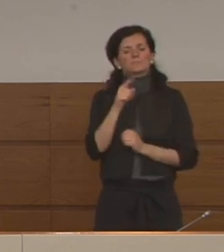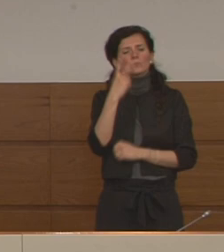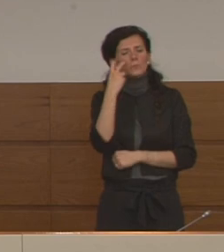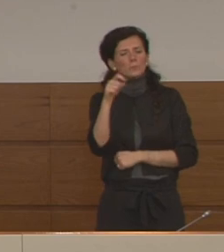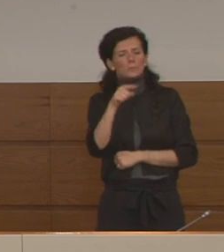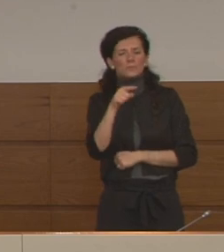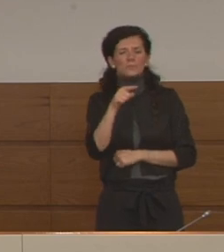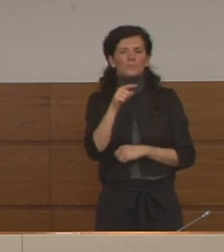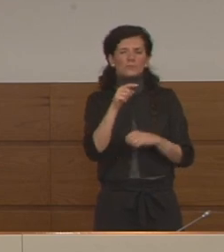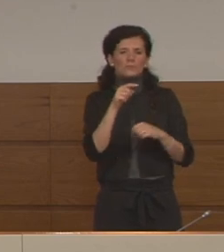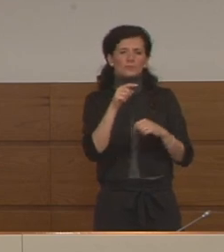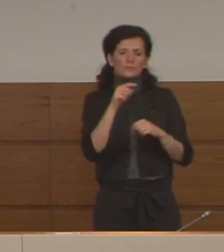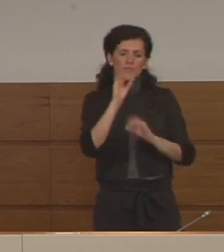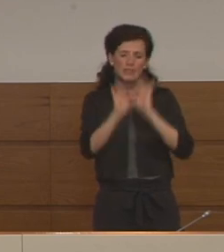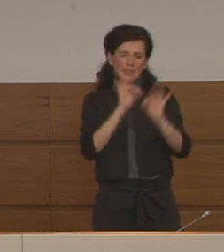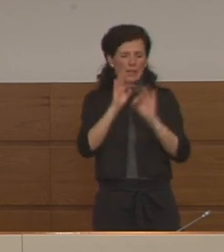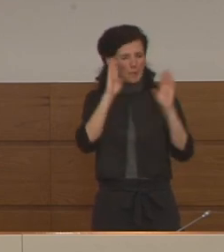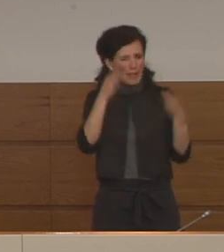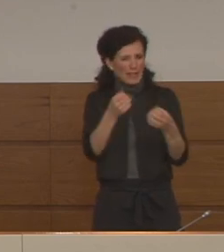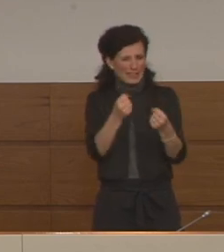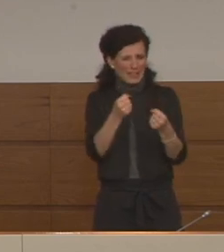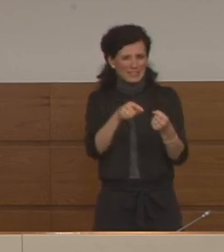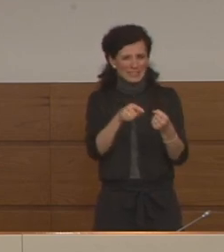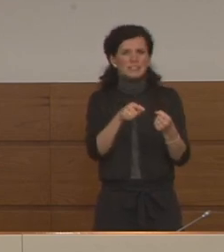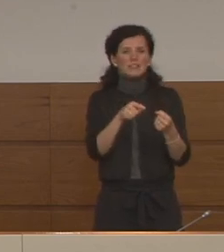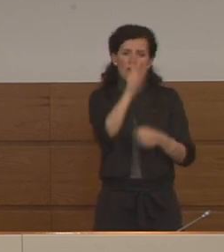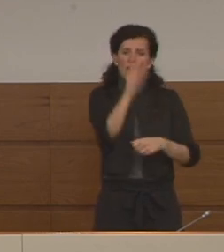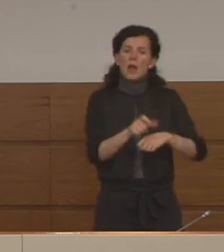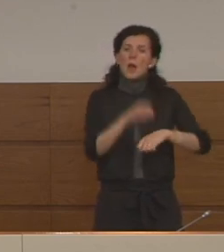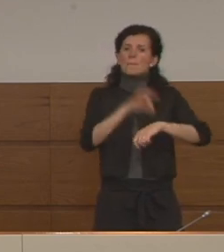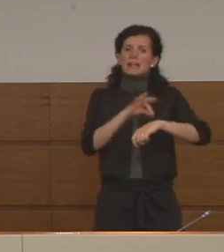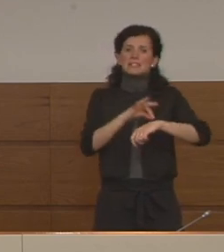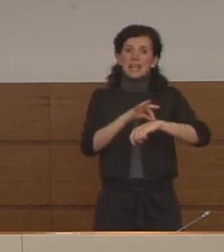la severità dei pazienti che arrivano è sostanzialmente la stessa, almeno nel